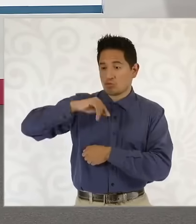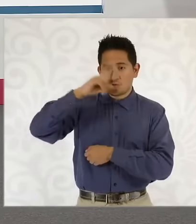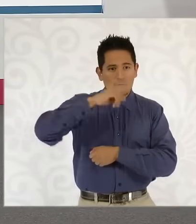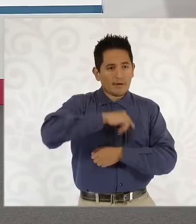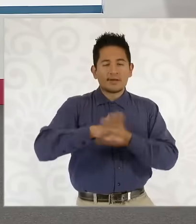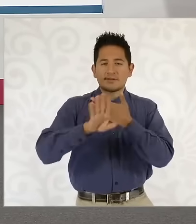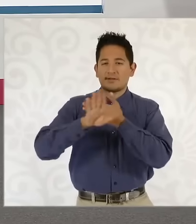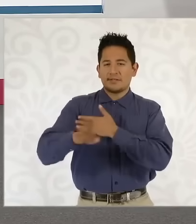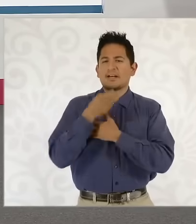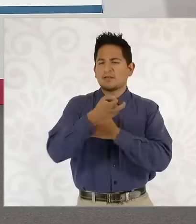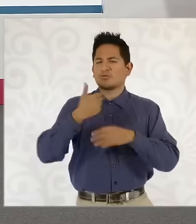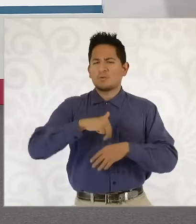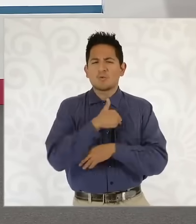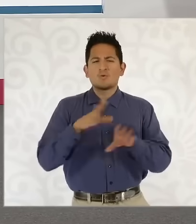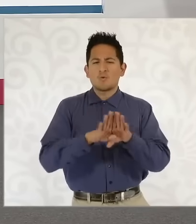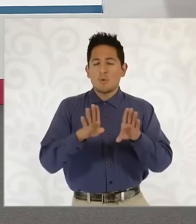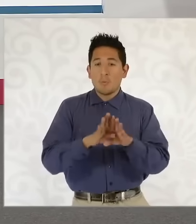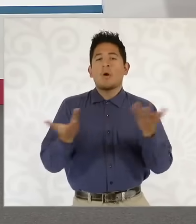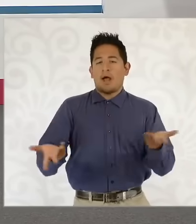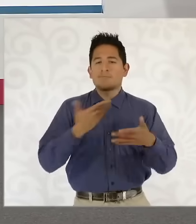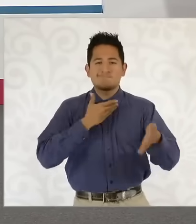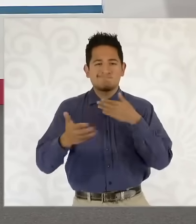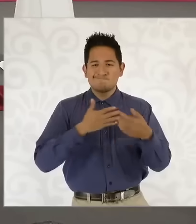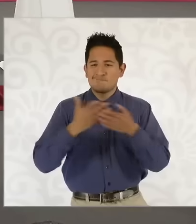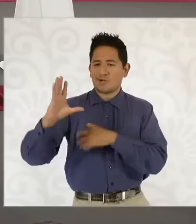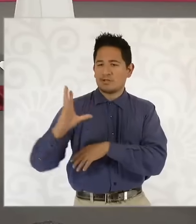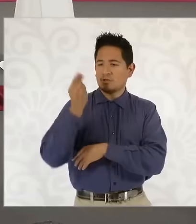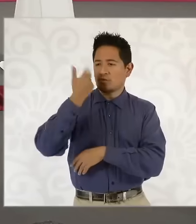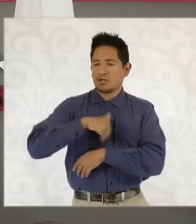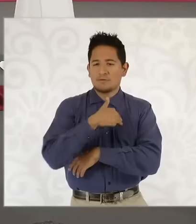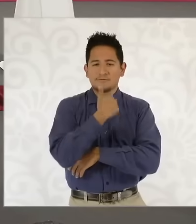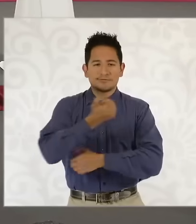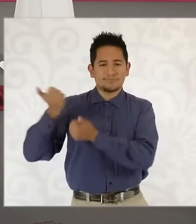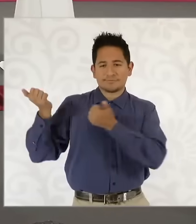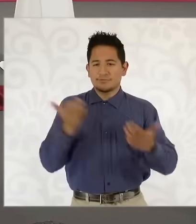modernizando y mantenimiento equipos estas actividades. El resumen es substituyendo equipos